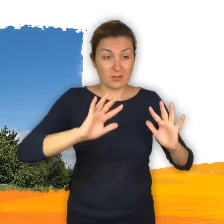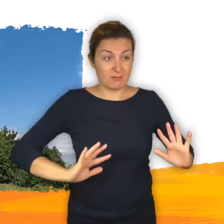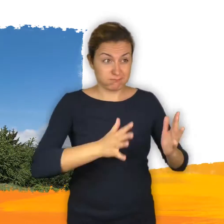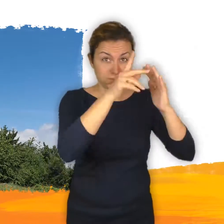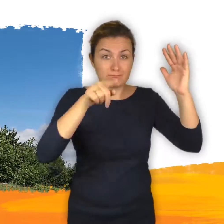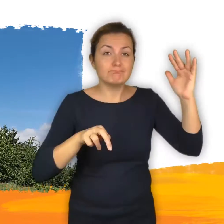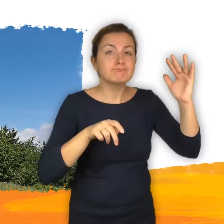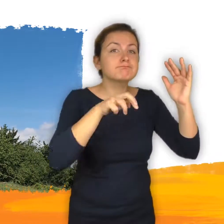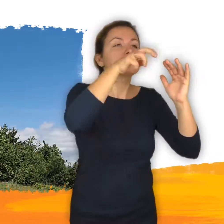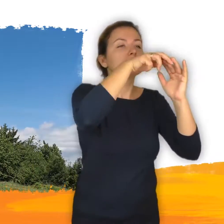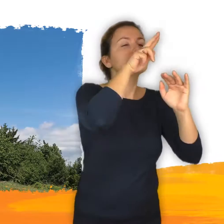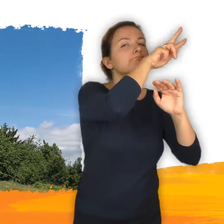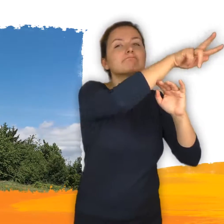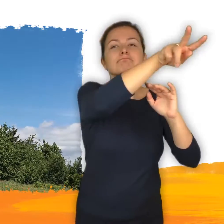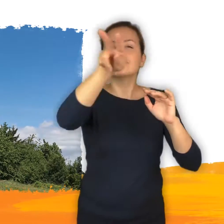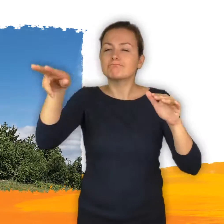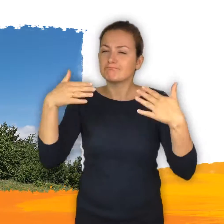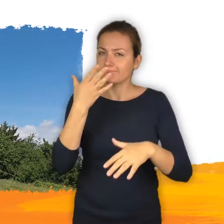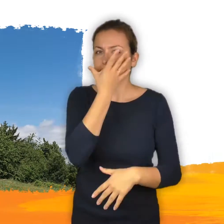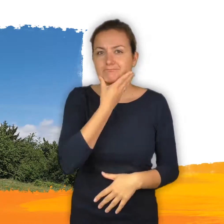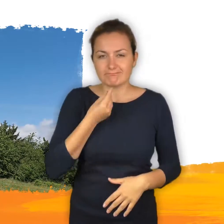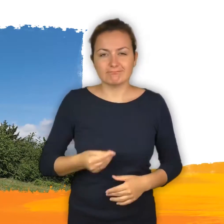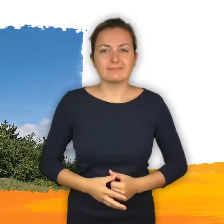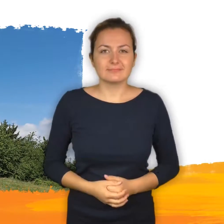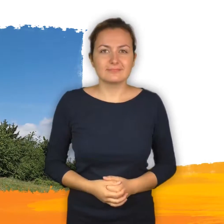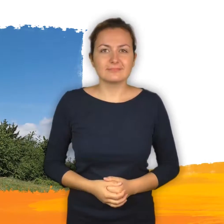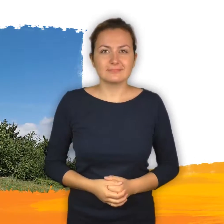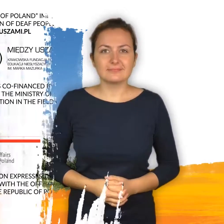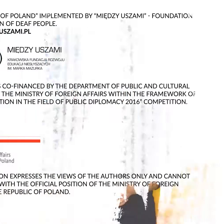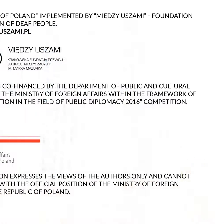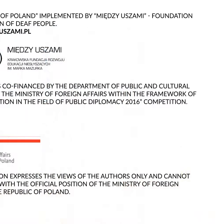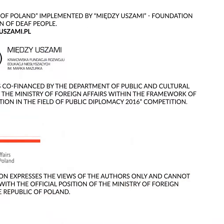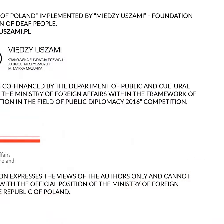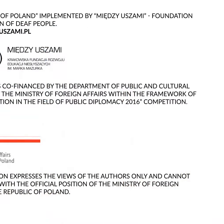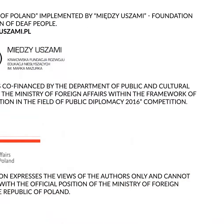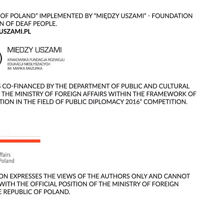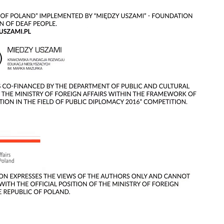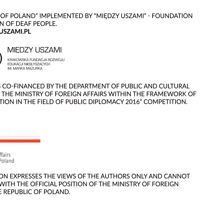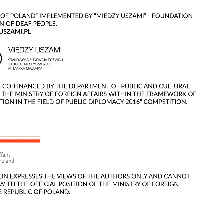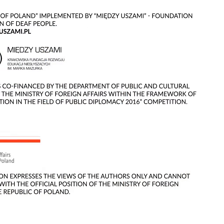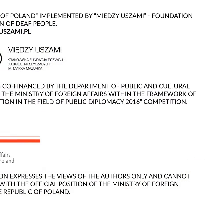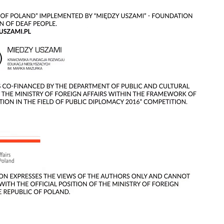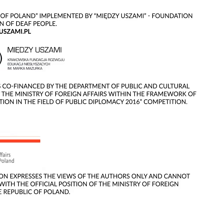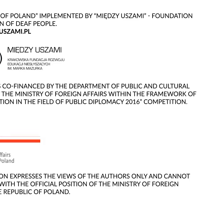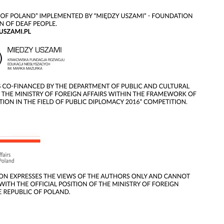Z Góry Św. Anny rozciąga się piękny widok na całą okolicę. Napisy opracowała: Magdalena Sipowicz